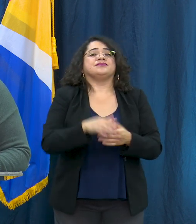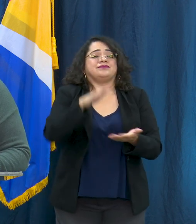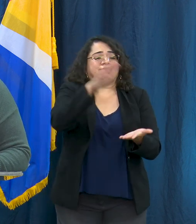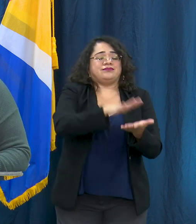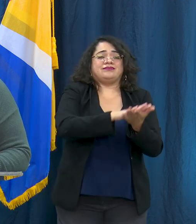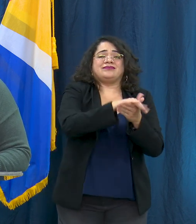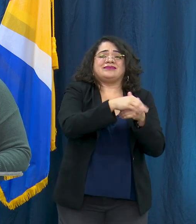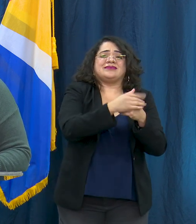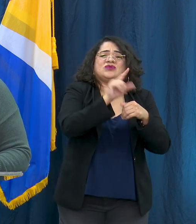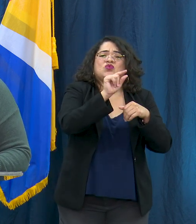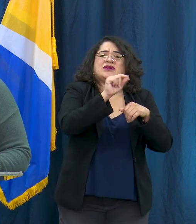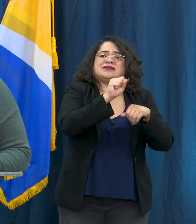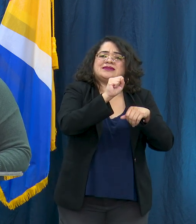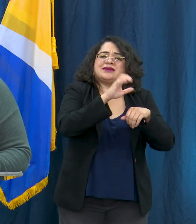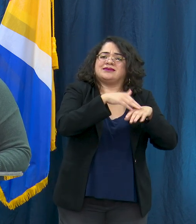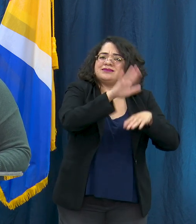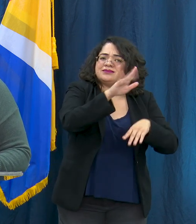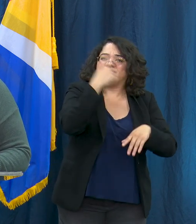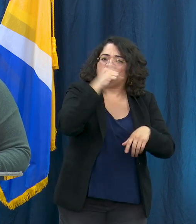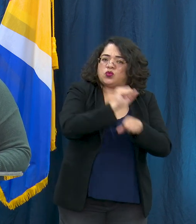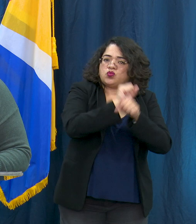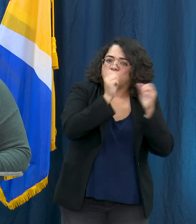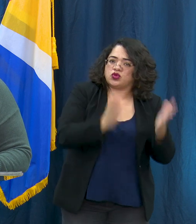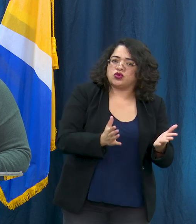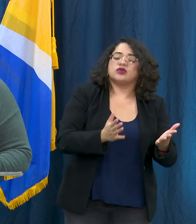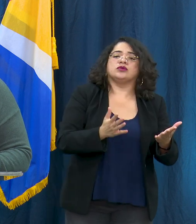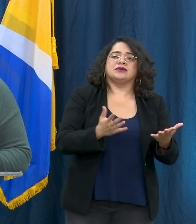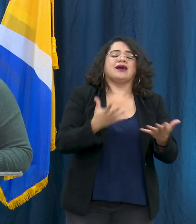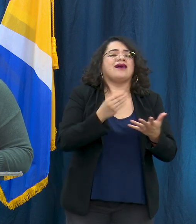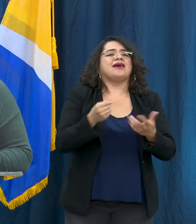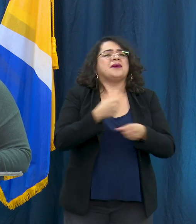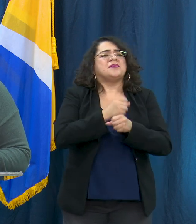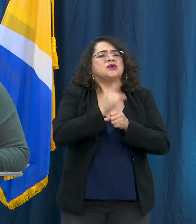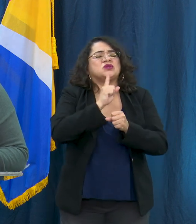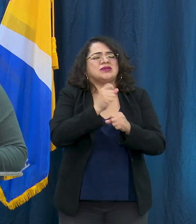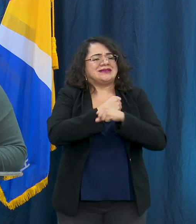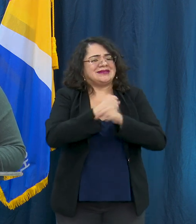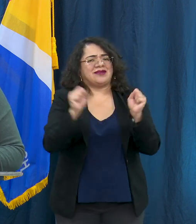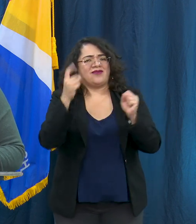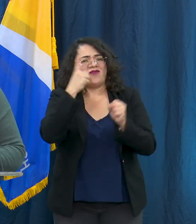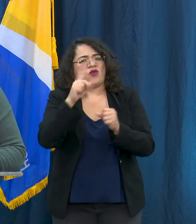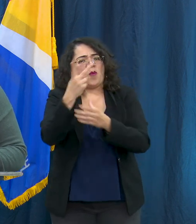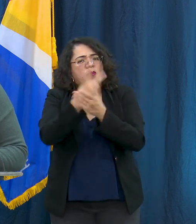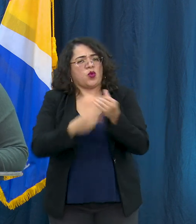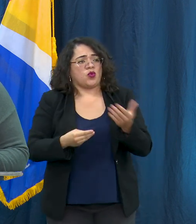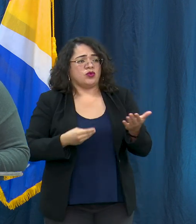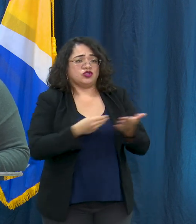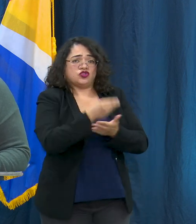para apoyar n enter no más seguro para los clientes poquito más información que